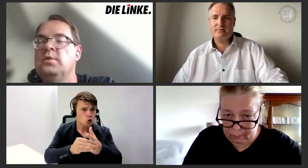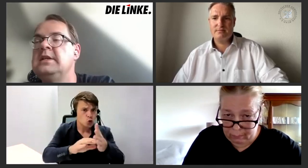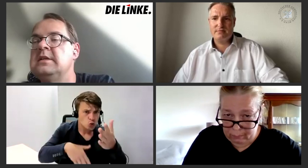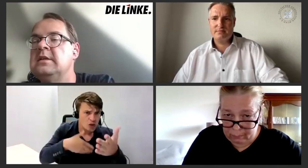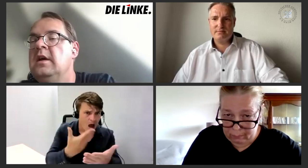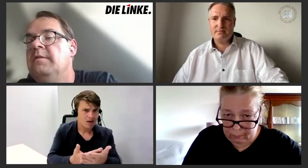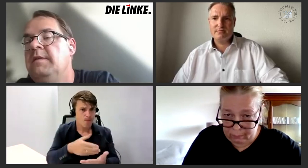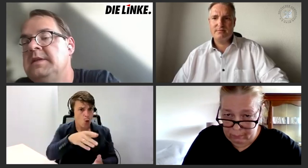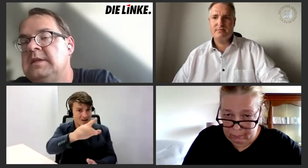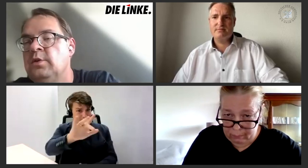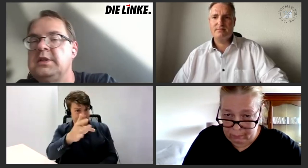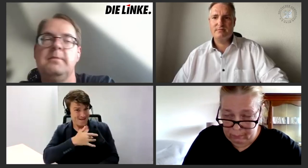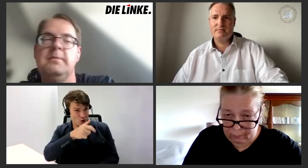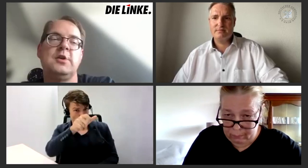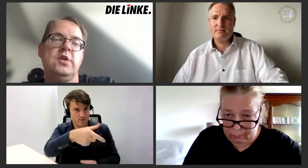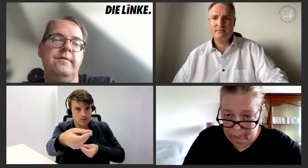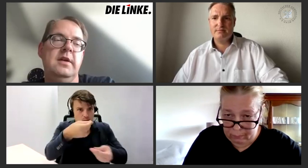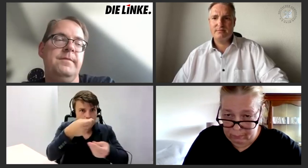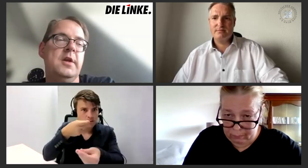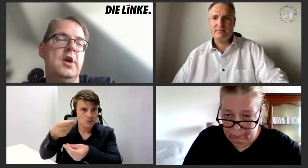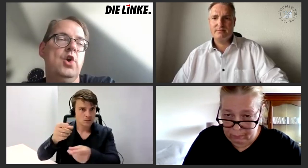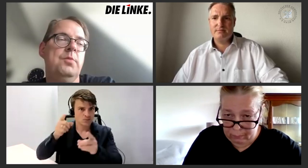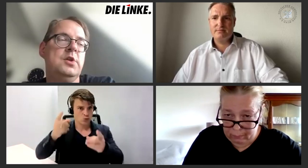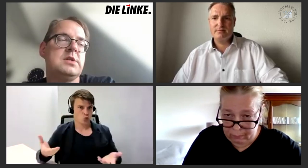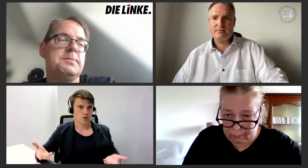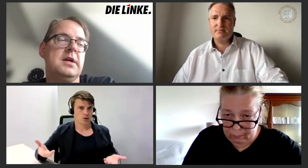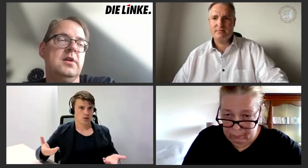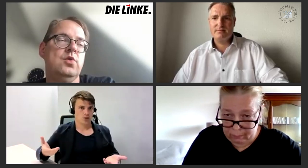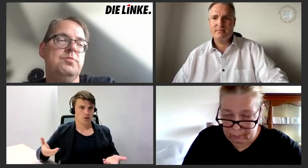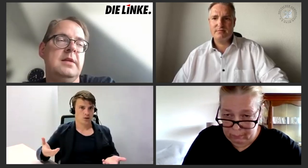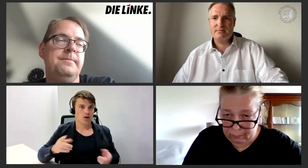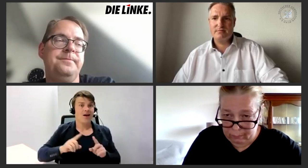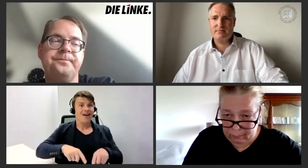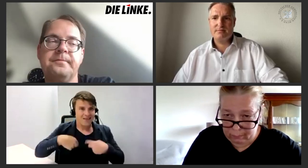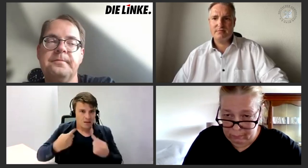mit den Betroffenen geben und diese, wenn sie noch nicht gibt, geschaffen werden, um die Nutzbarkeit